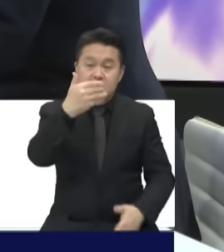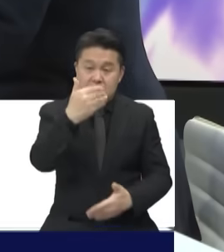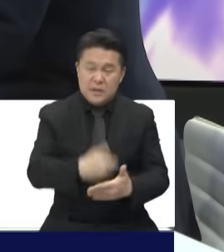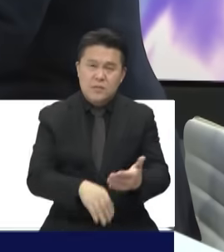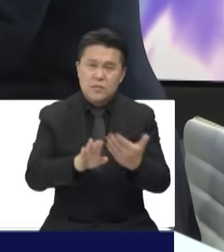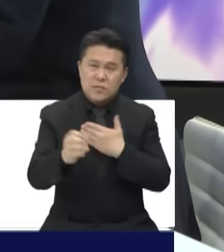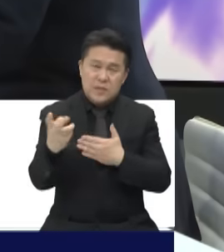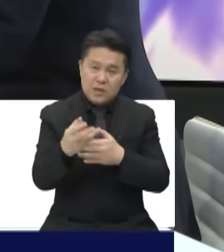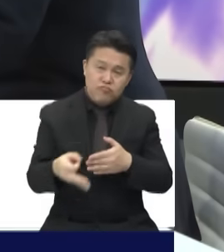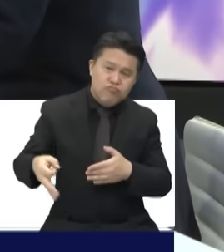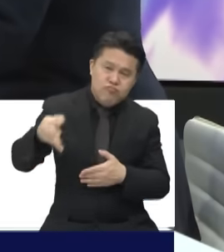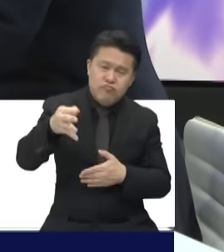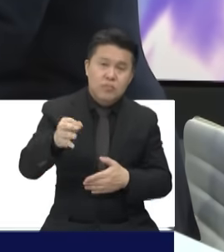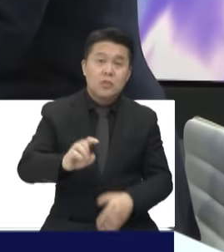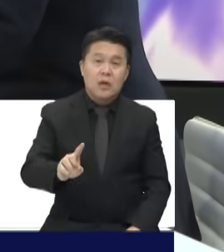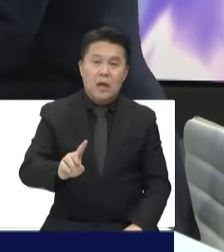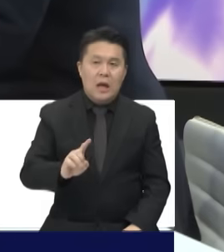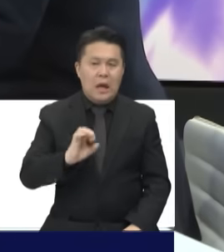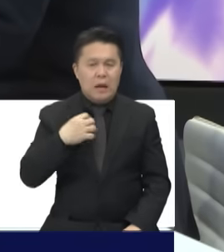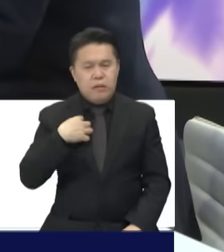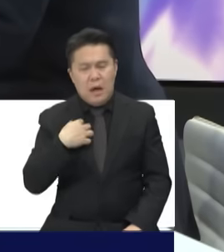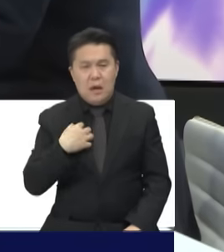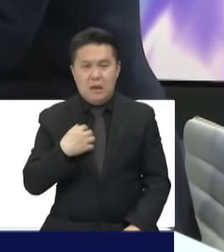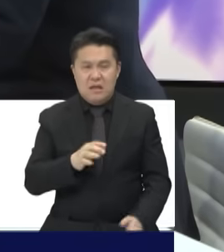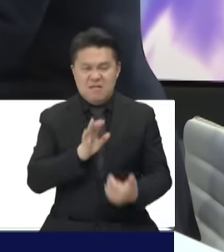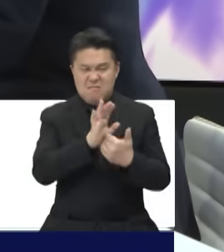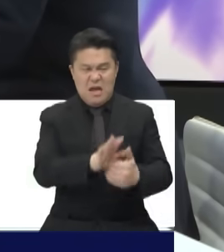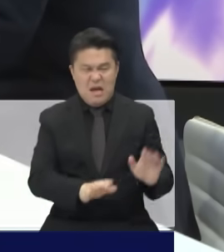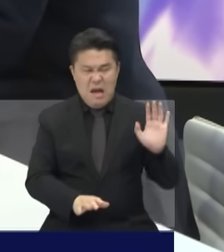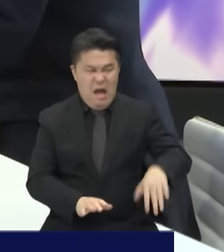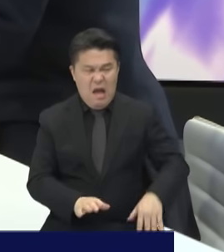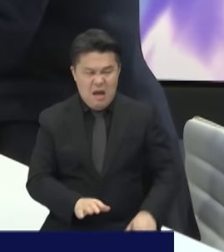(앵커) 이게 한 번 깎아주고 나면 사실은 올릴 경우에는 굉장히 저항이 크잖아요. 그렇습니다.